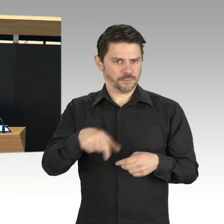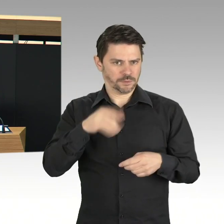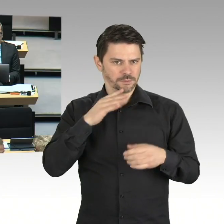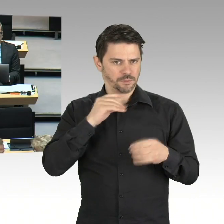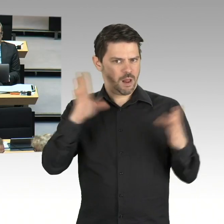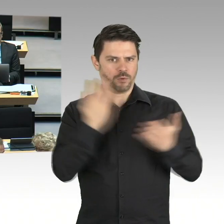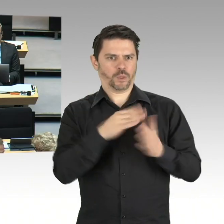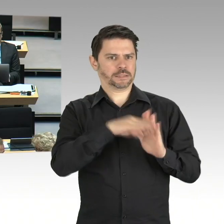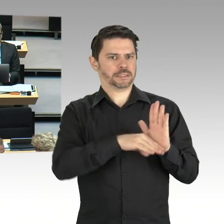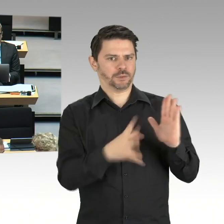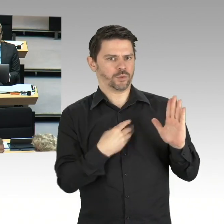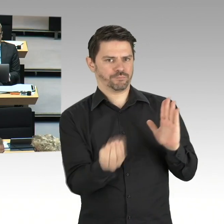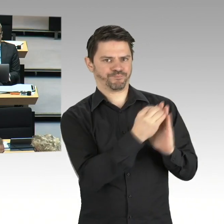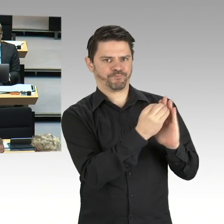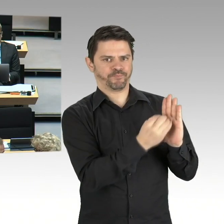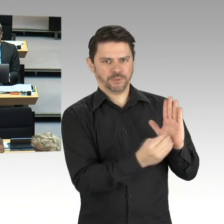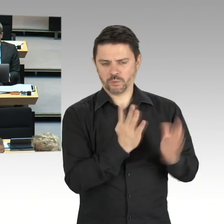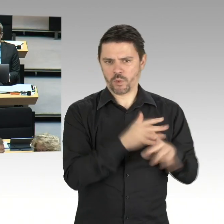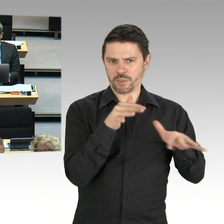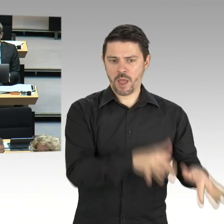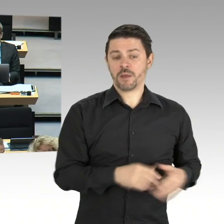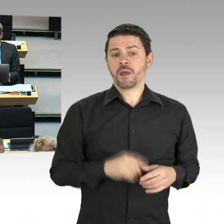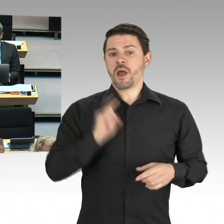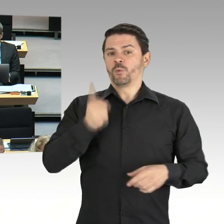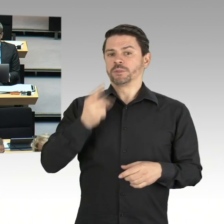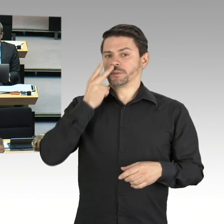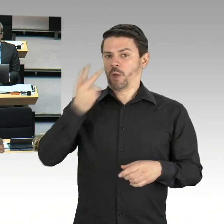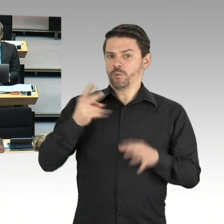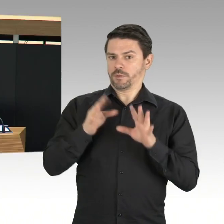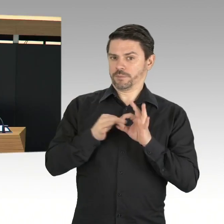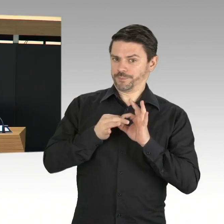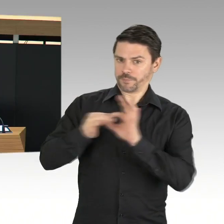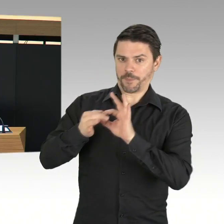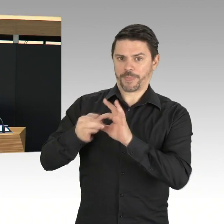damit sie auch in Zukunft ihren unverzichtbaren Beitrag für ein lebenswertes Berlin leisten können.